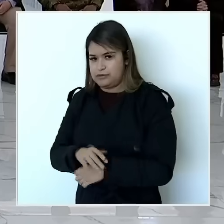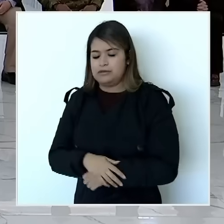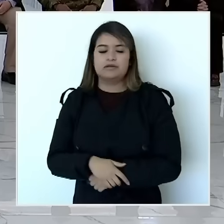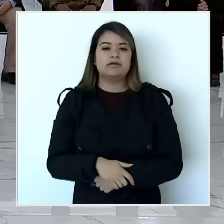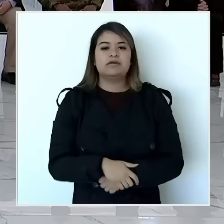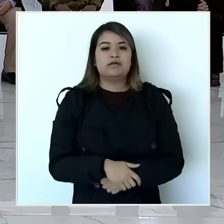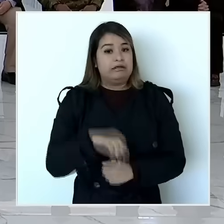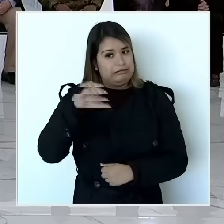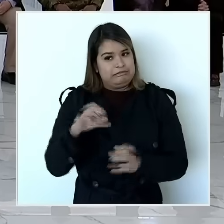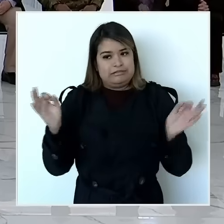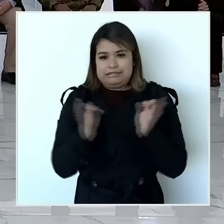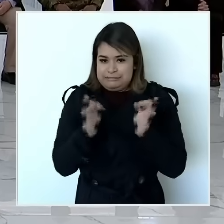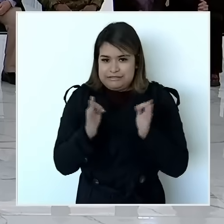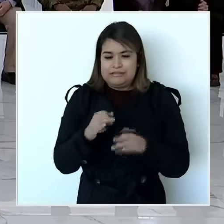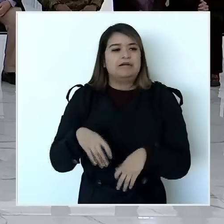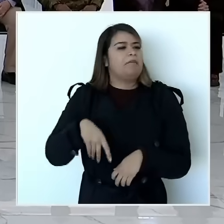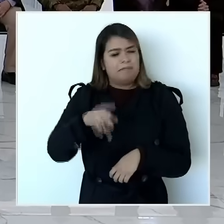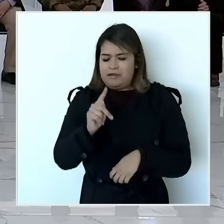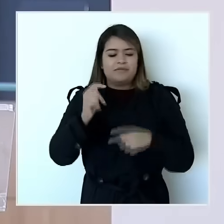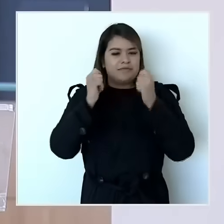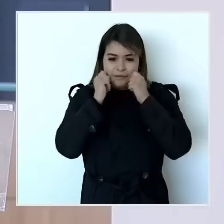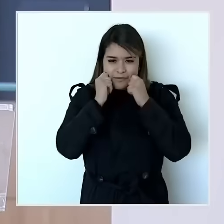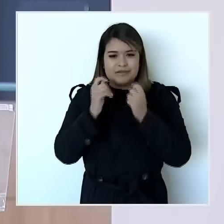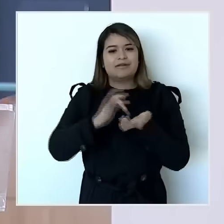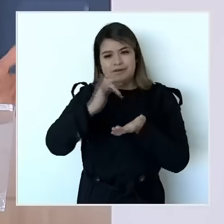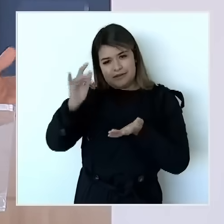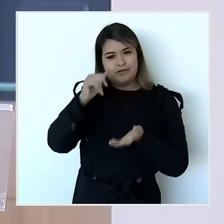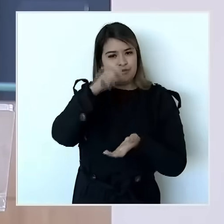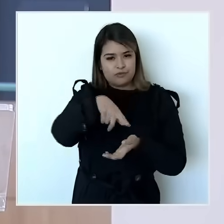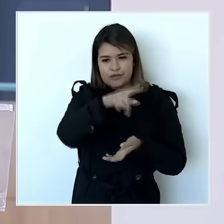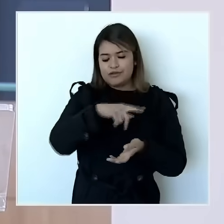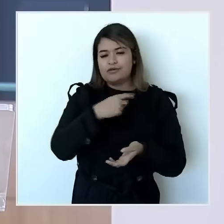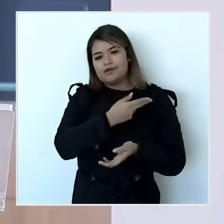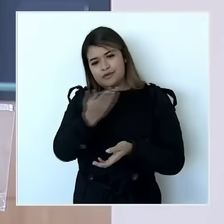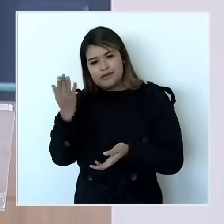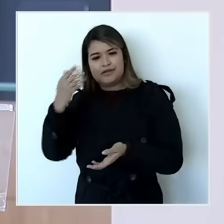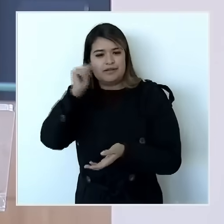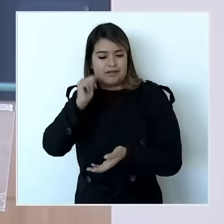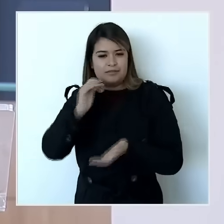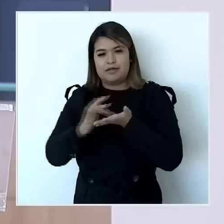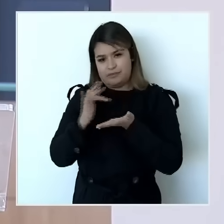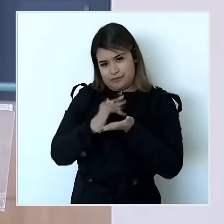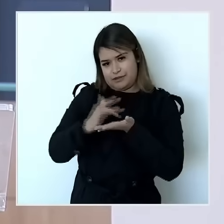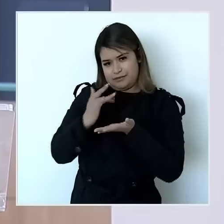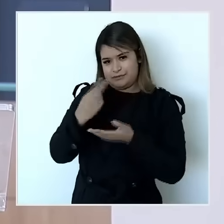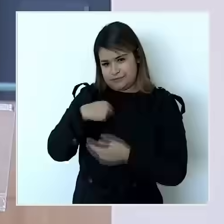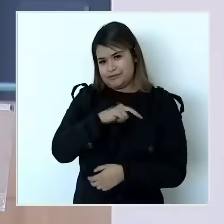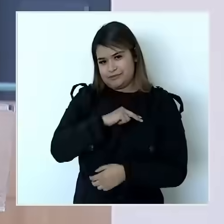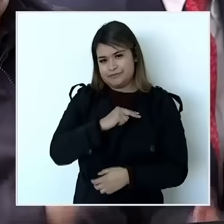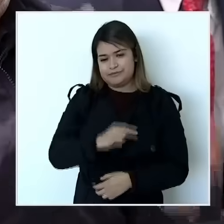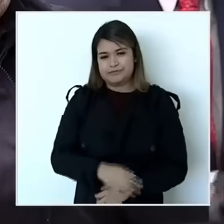fría gira de trabajo por nuestra frontera. Siempre está usted en su casa y es bienvenida. [Aplausos]